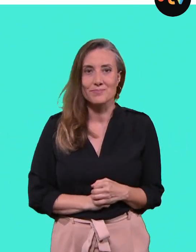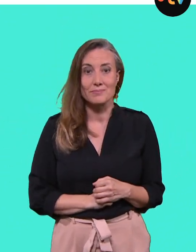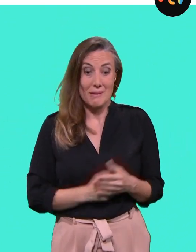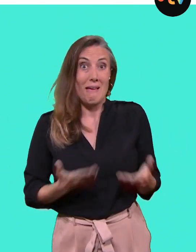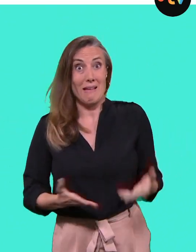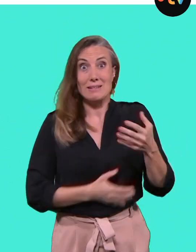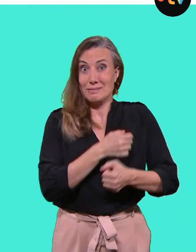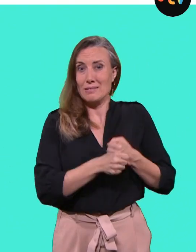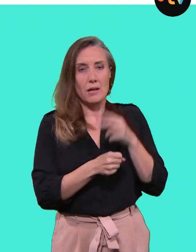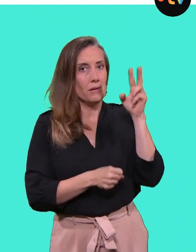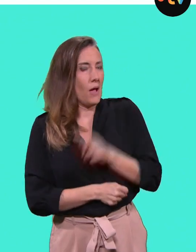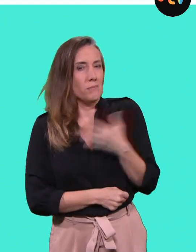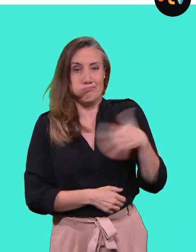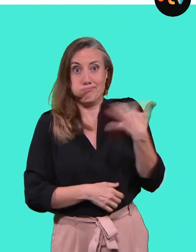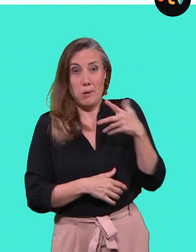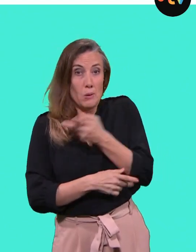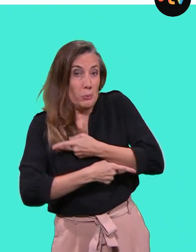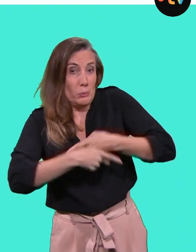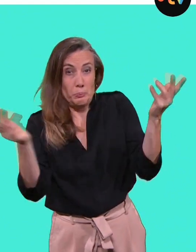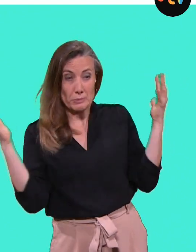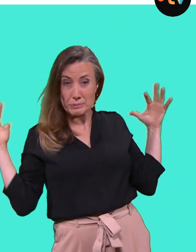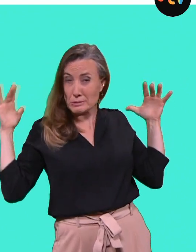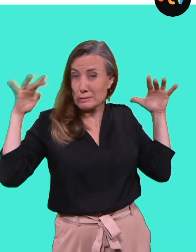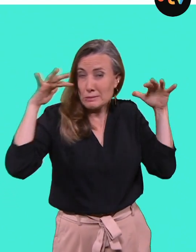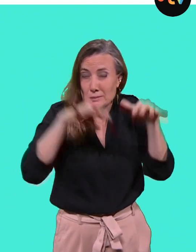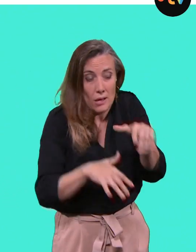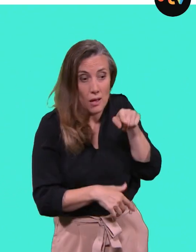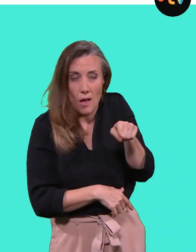cette année, c'était l'une des disciplines les plus attendues à Paris notamment par les jeunes.